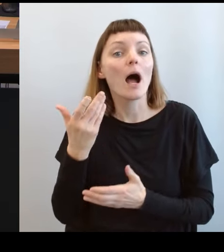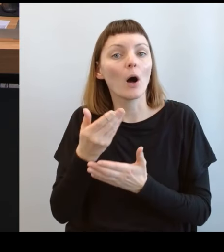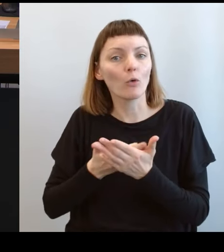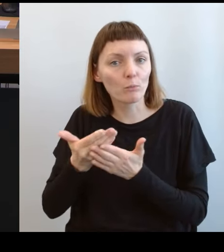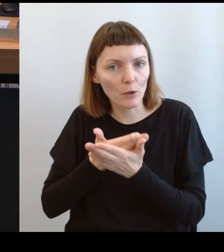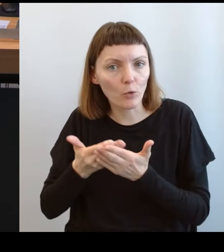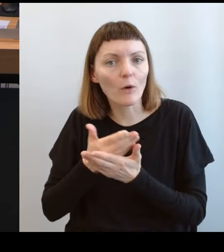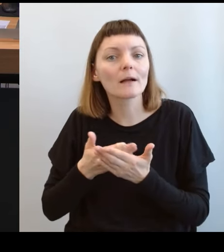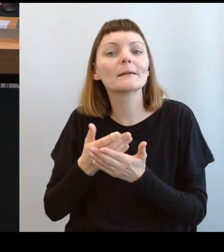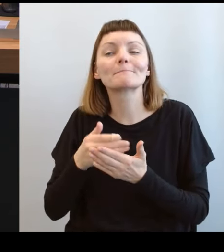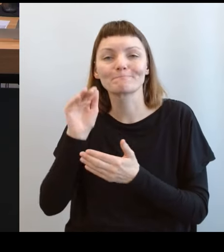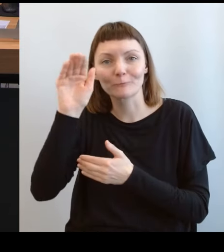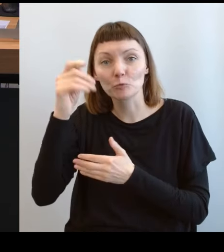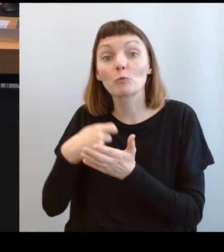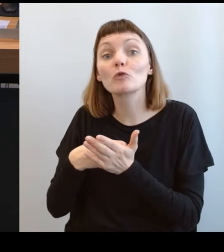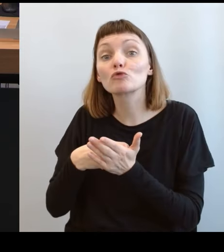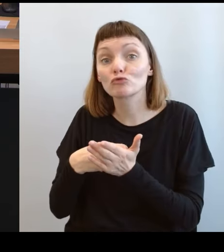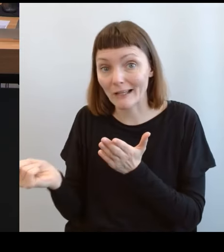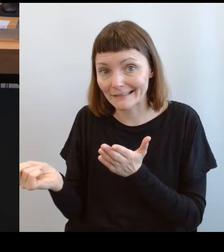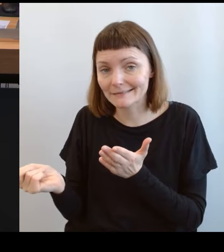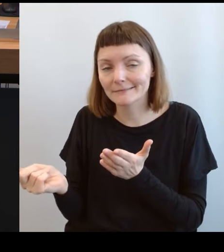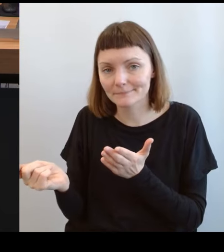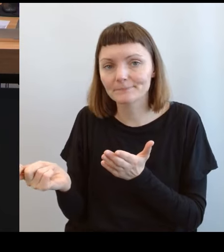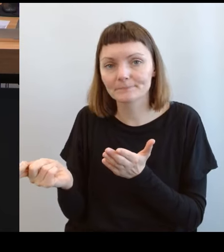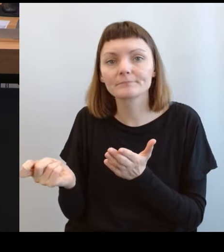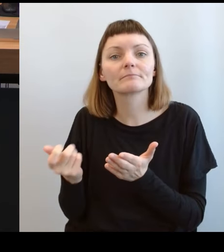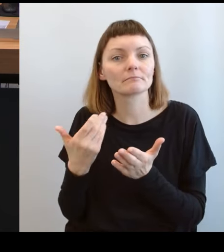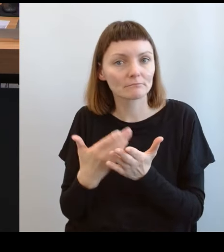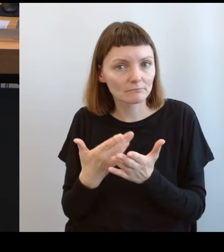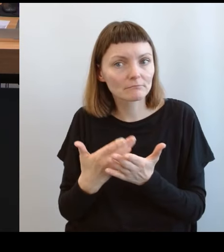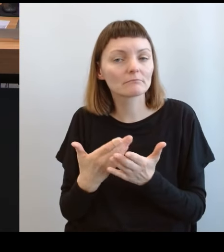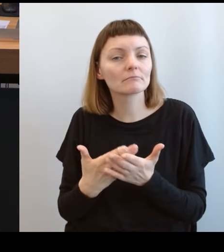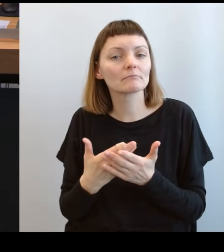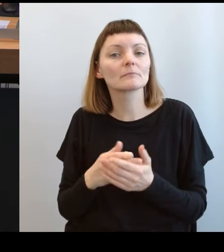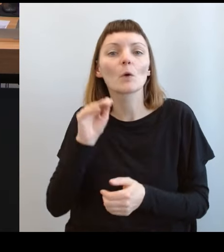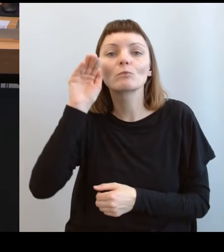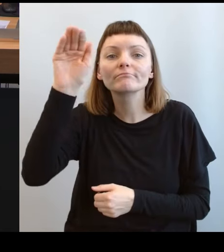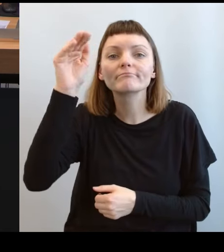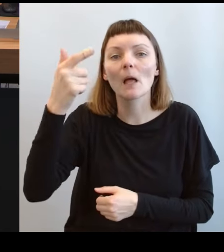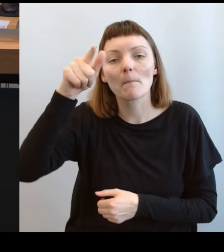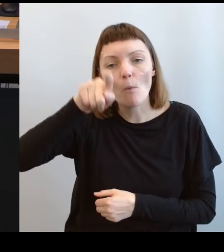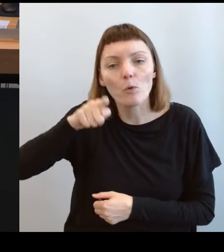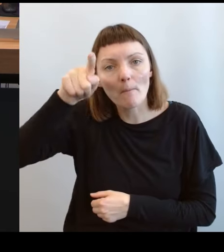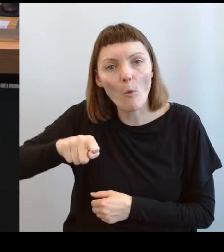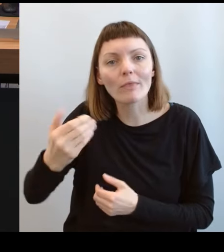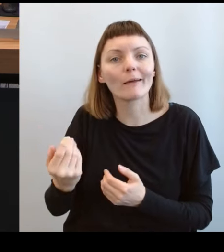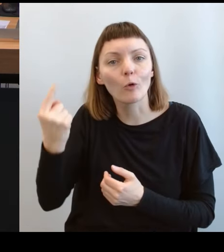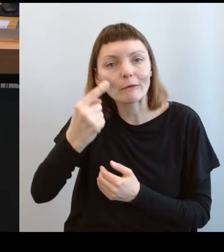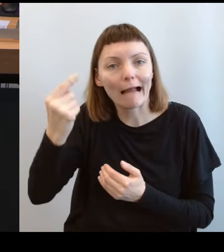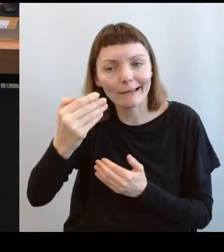nächsten Monaten und Jahren versuchen, gemeinsam gut hinzubekommen. Deswegen sehen wir Ihren Antrag als gute Grundlage